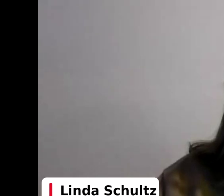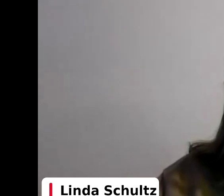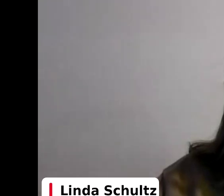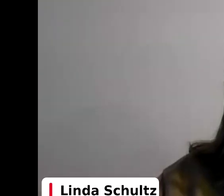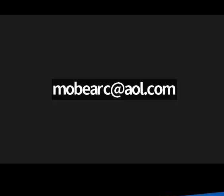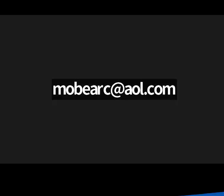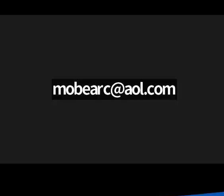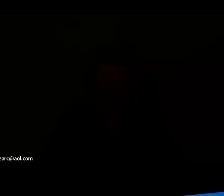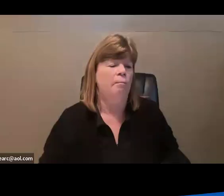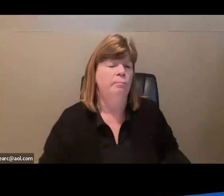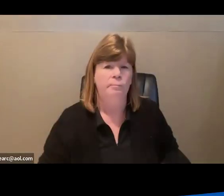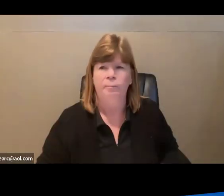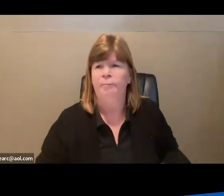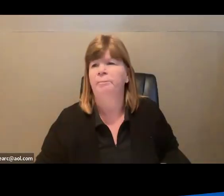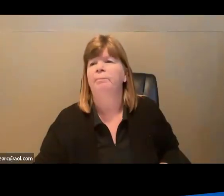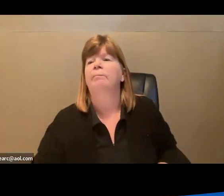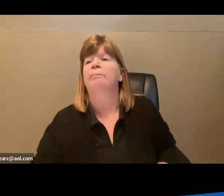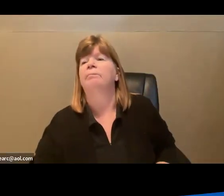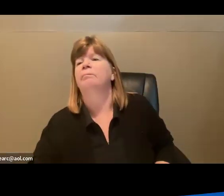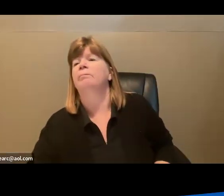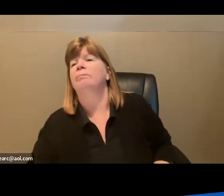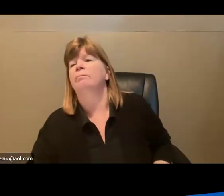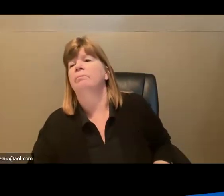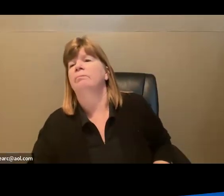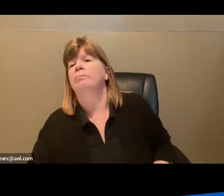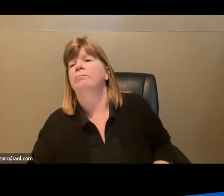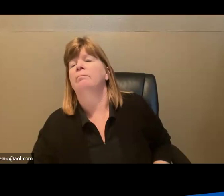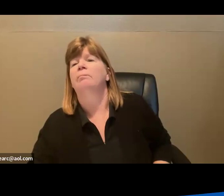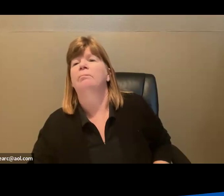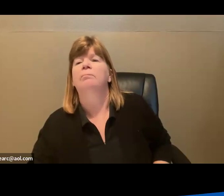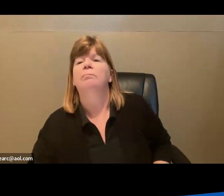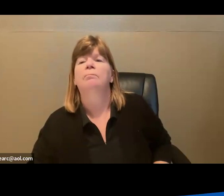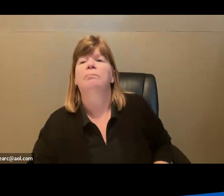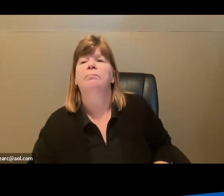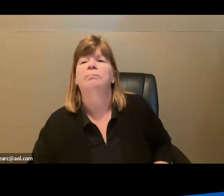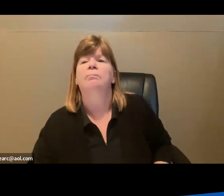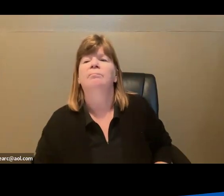Hola, Linda. ¿Estás de vuelta con nosotros? Estoy de vuelta. No estoy segura de dónde me quedé, pero estoy de vuelta.